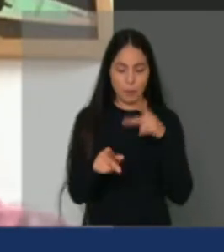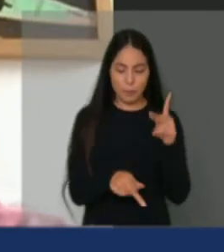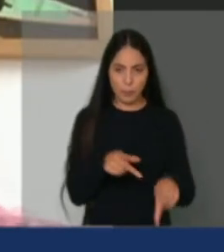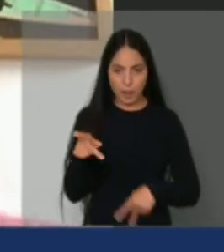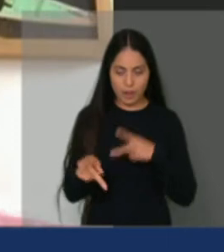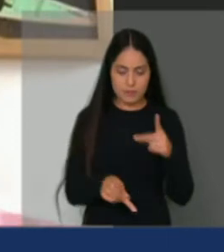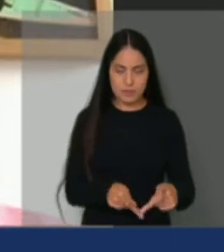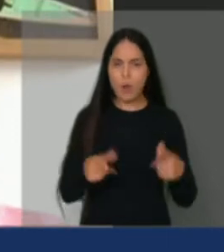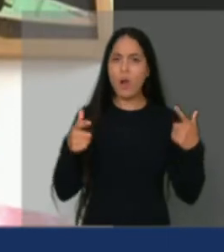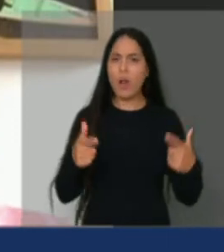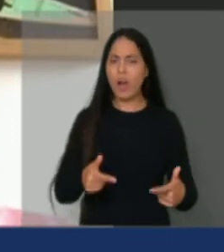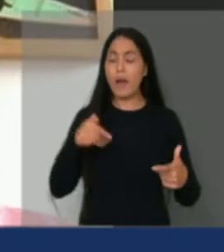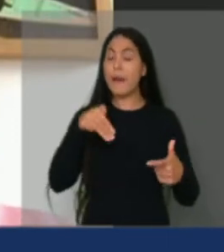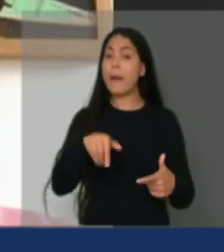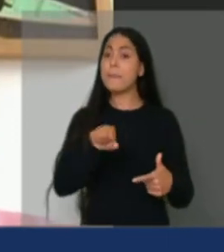MILITÂNCIA DO MST SEJA